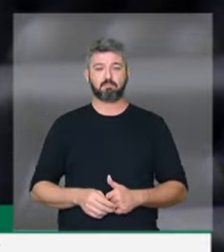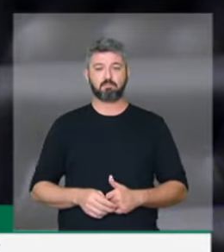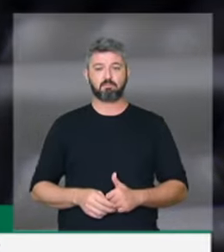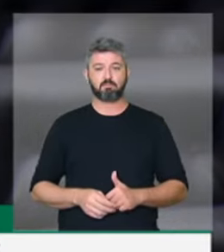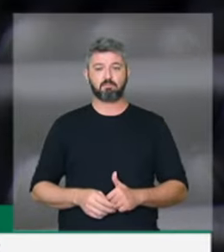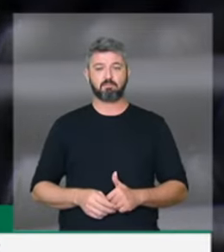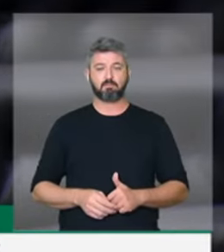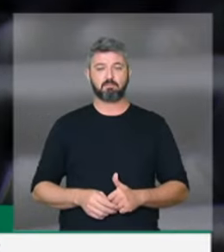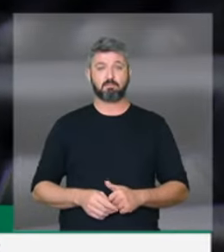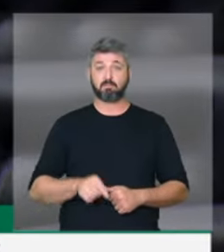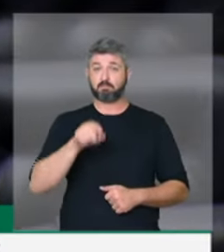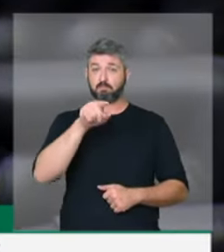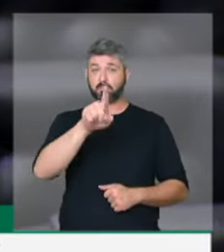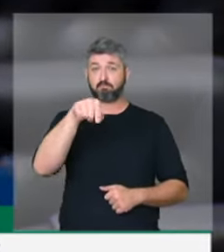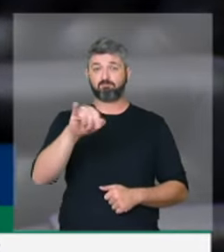SENHOR PRESIDENTE. ESSE